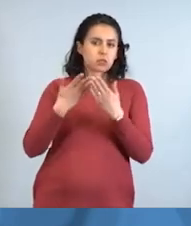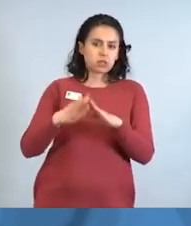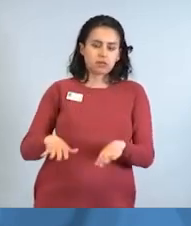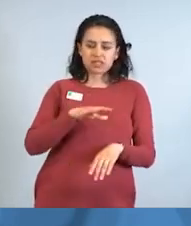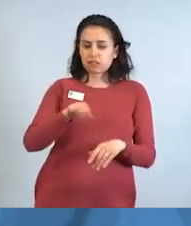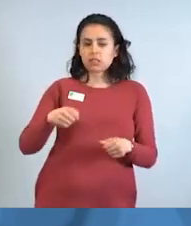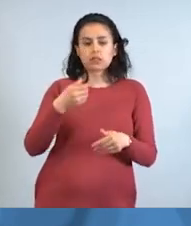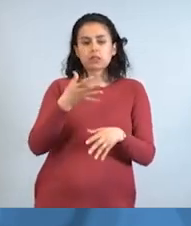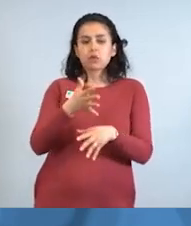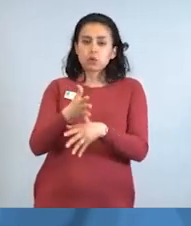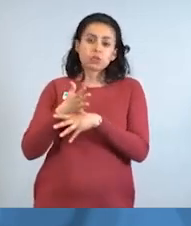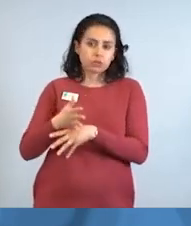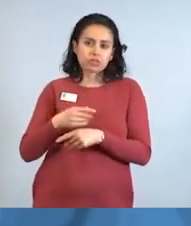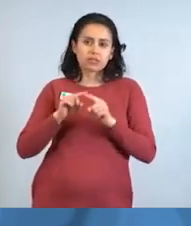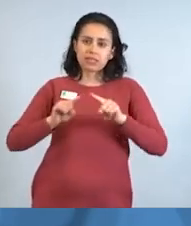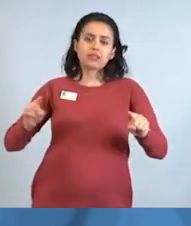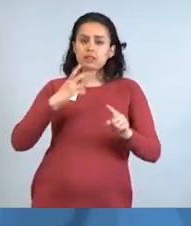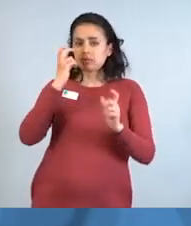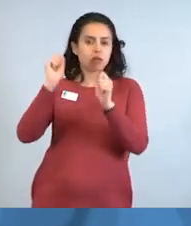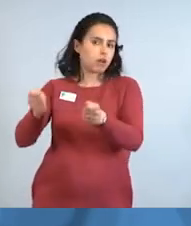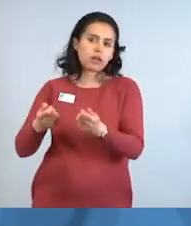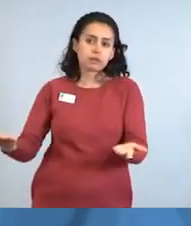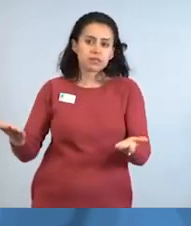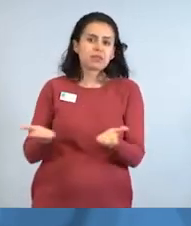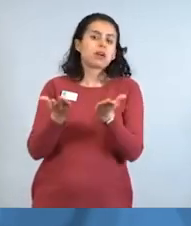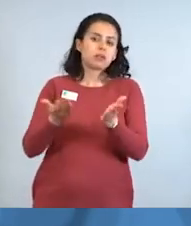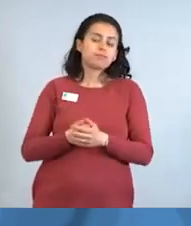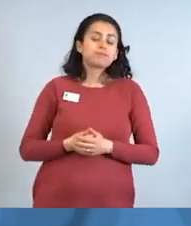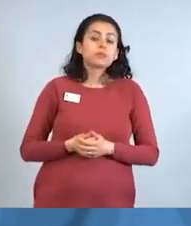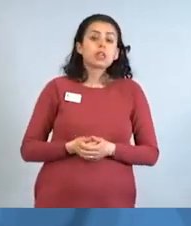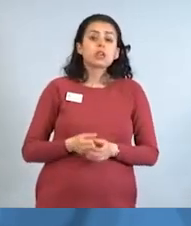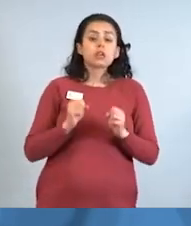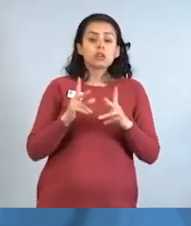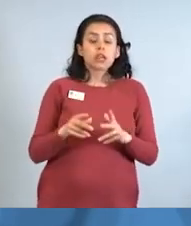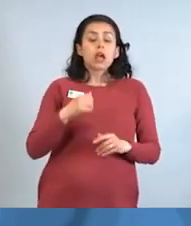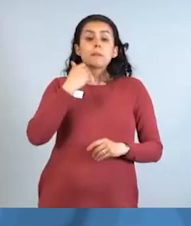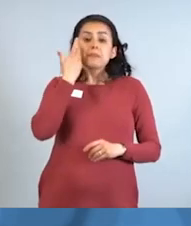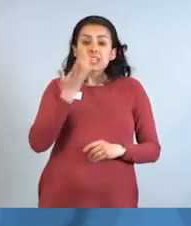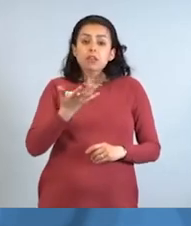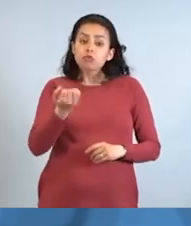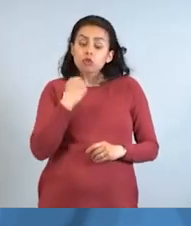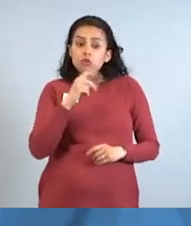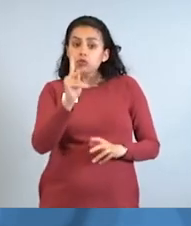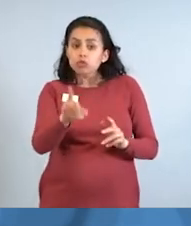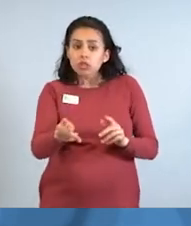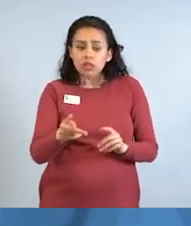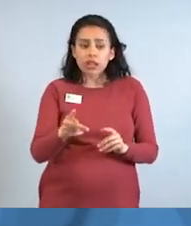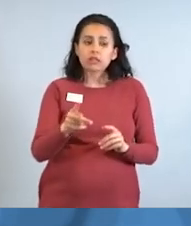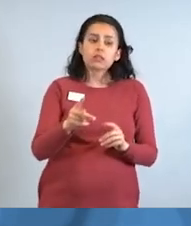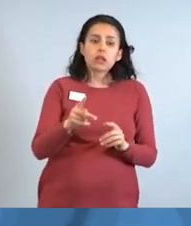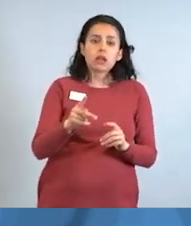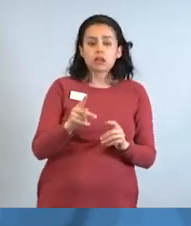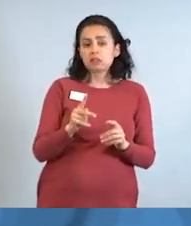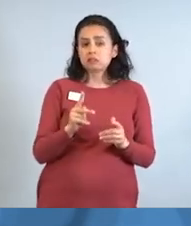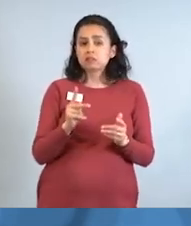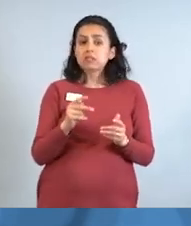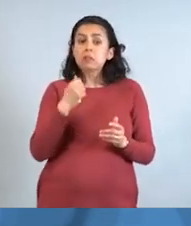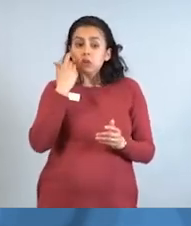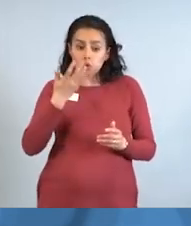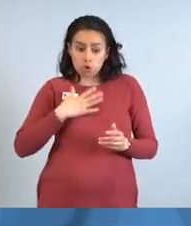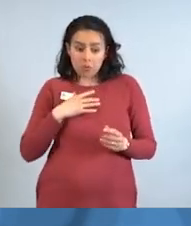Kiitoksia. Mistä voin tiedustella, milloin oma rokotusvuoroni on tai kuulunko esimerkiksi tiettyyn riskiryhmään?